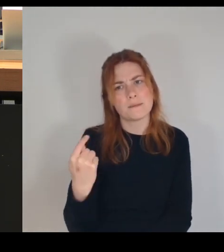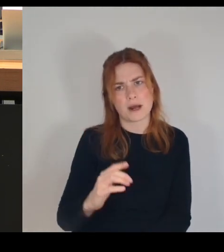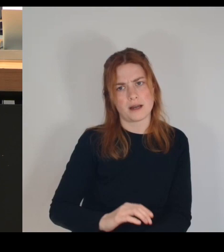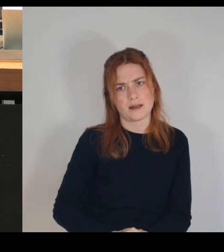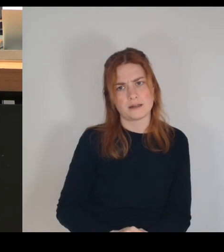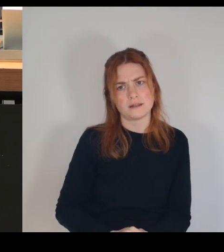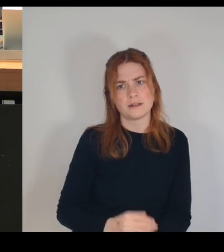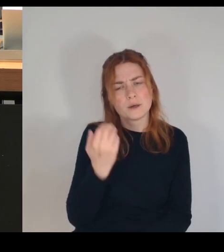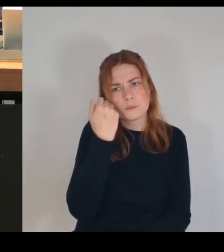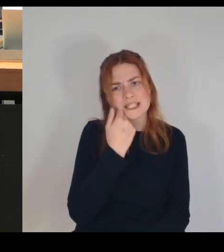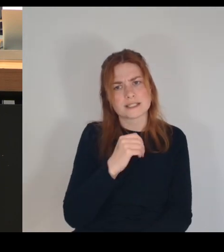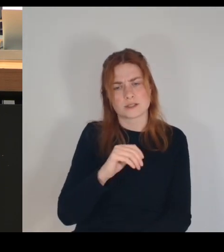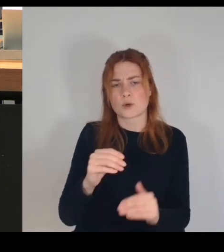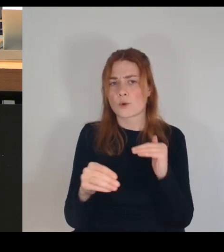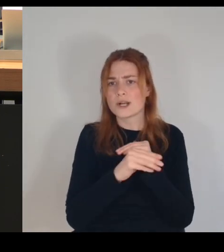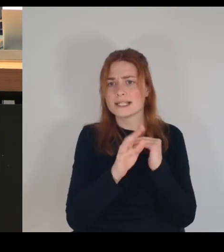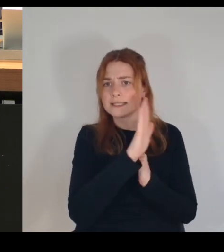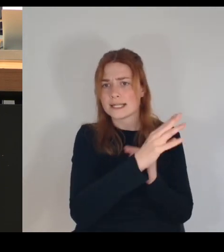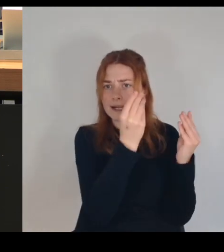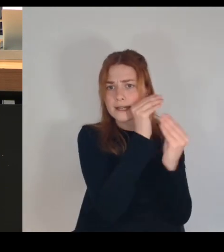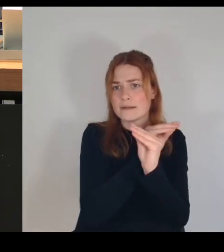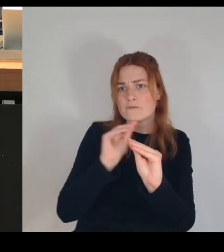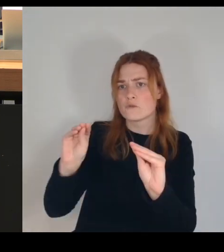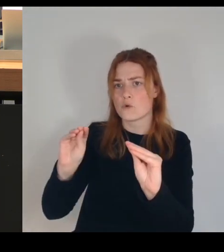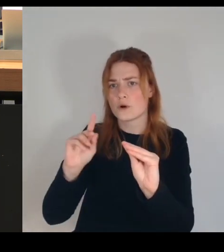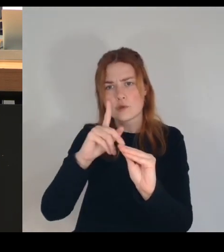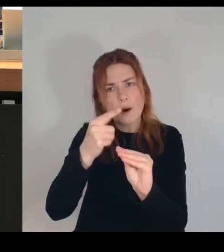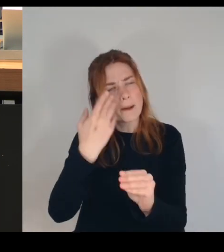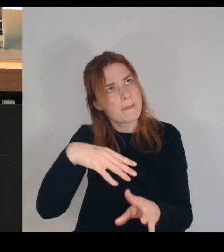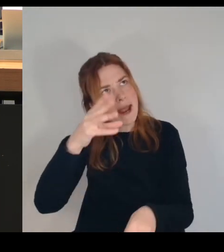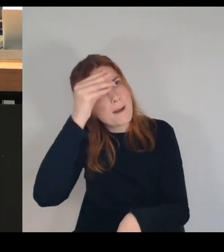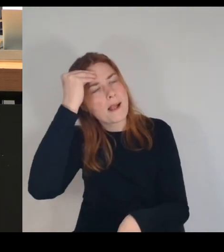Wenn Sie fordern, dass abgelehnte Asylbewerber dadurch einen